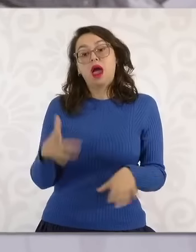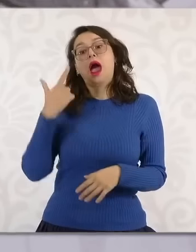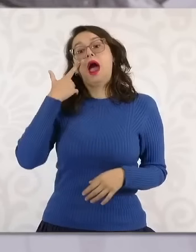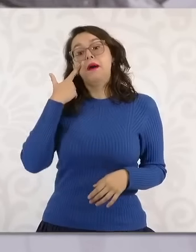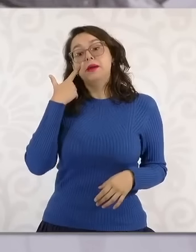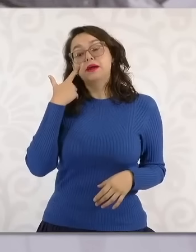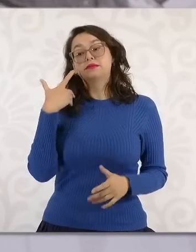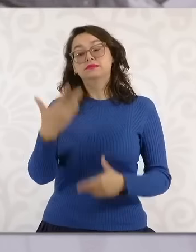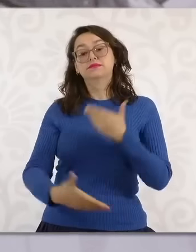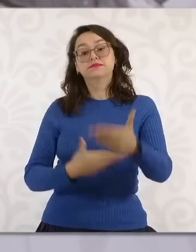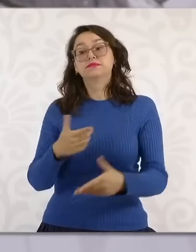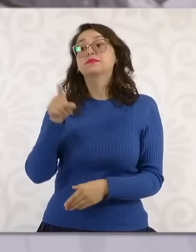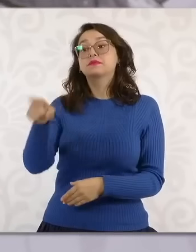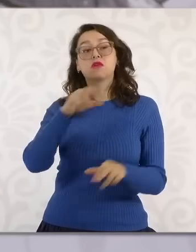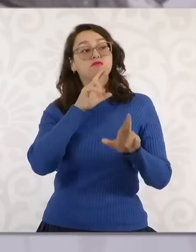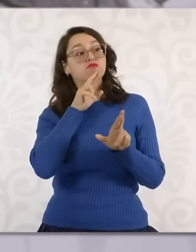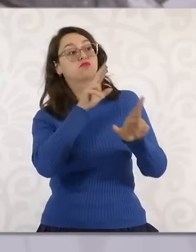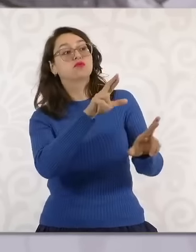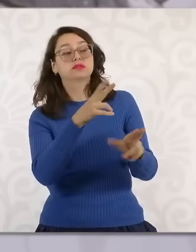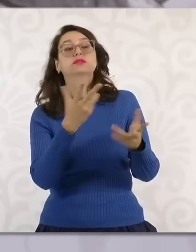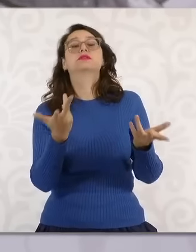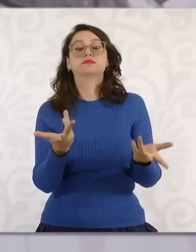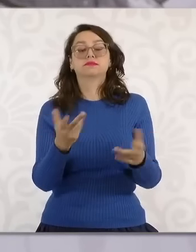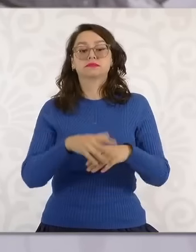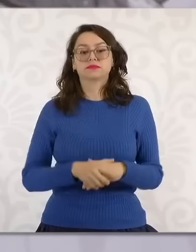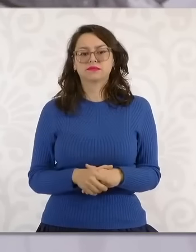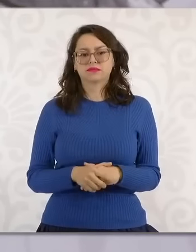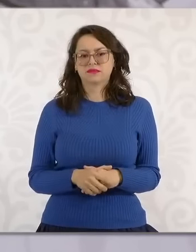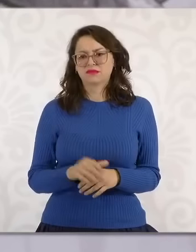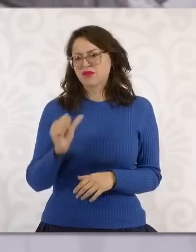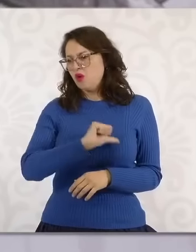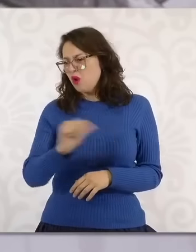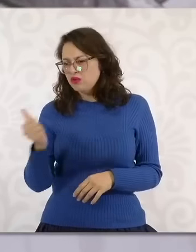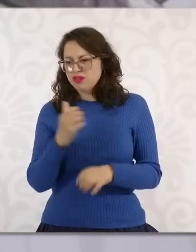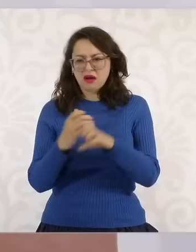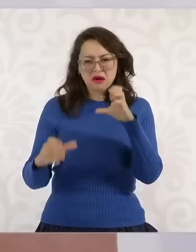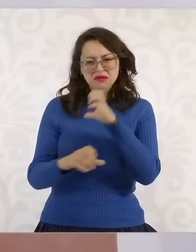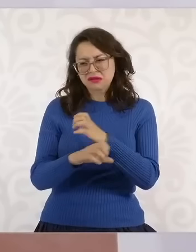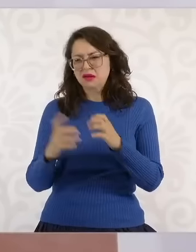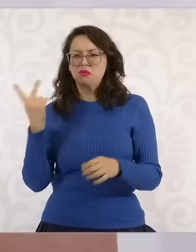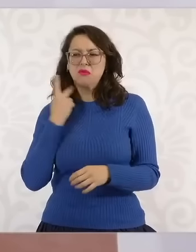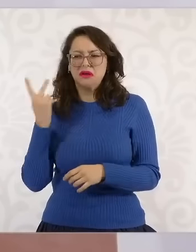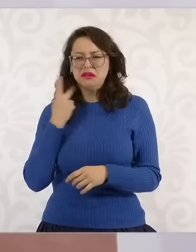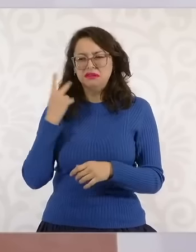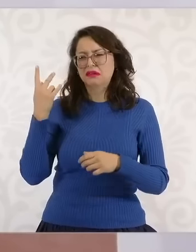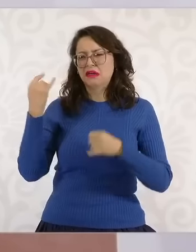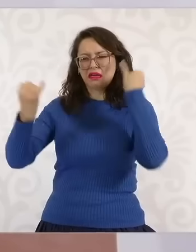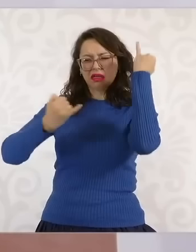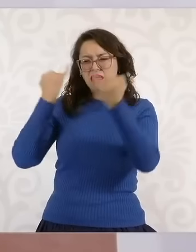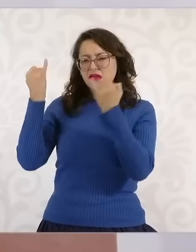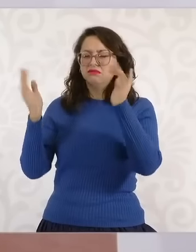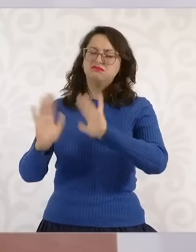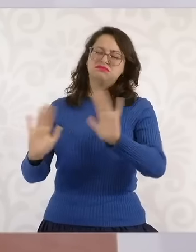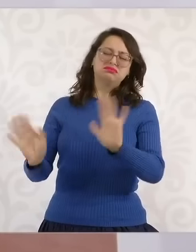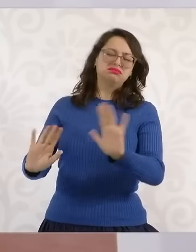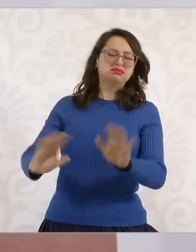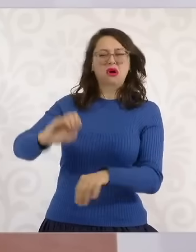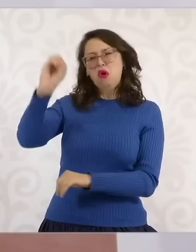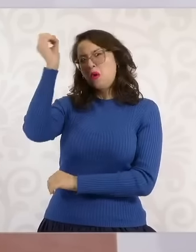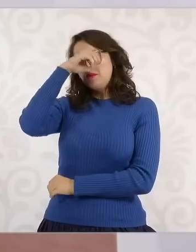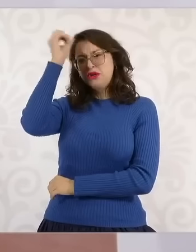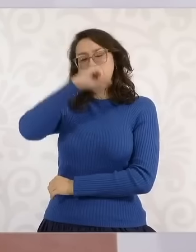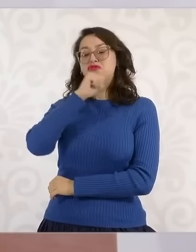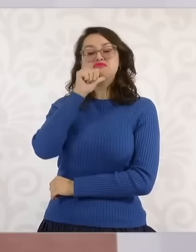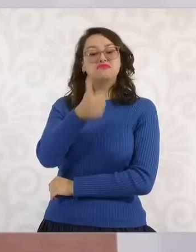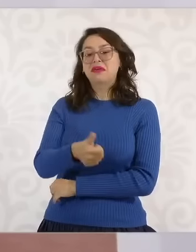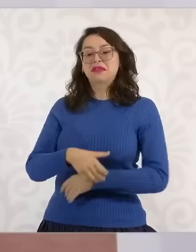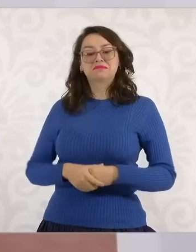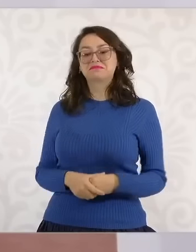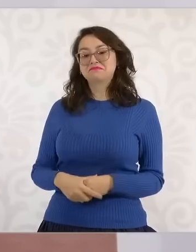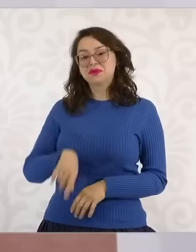contesta el grupo. Del otro día no voy a opinar, la verdad. Eh, no no creo que valga la pena.